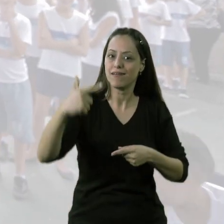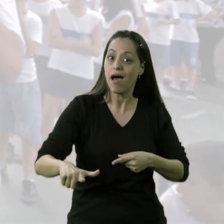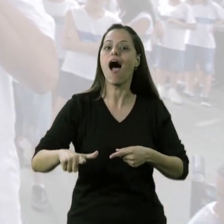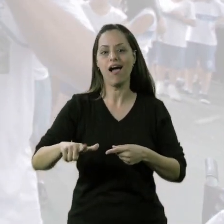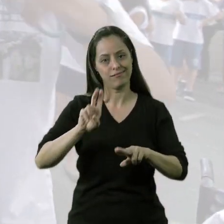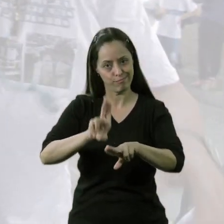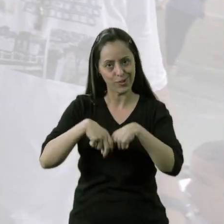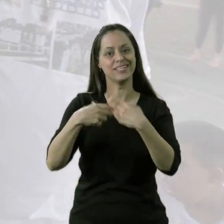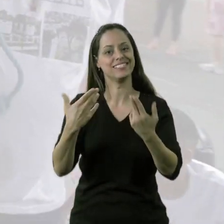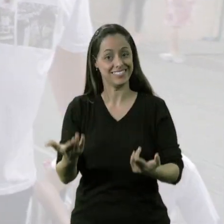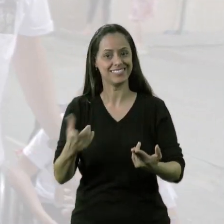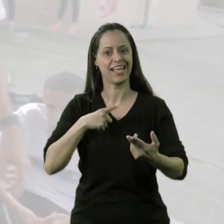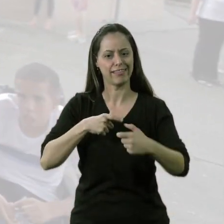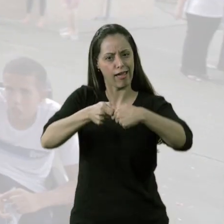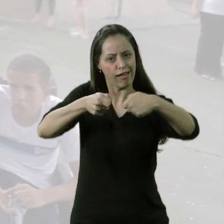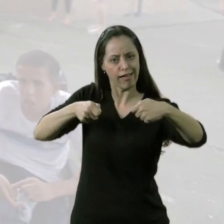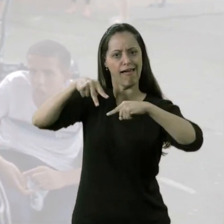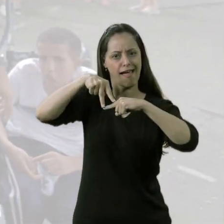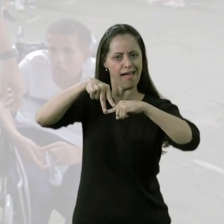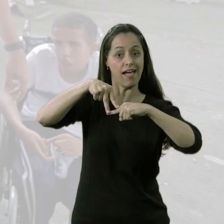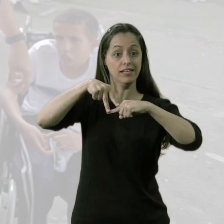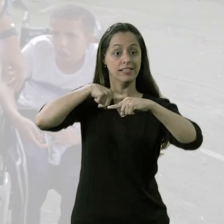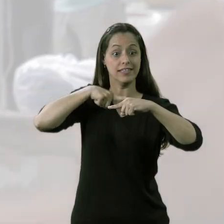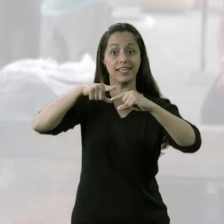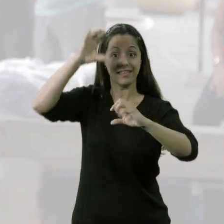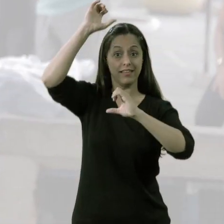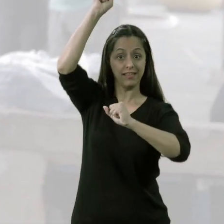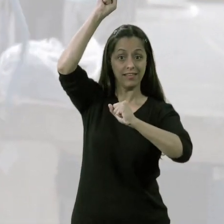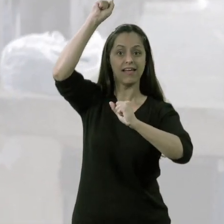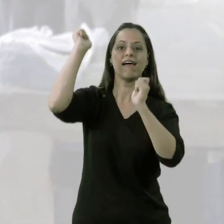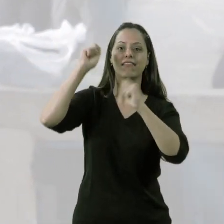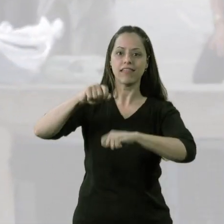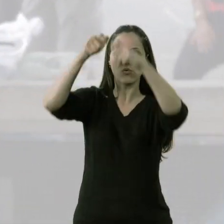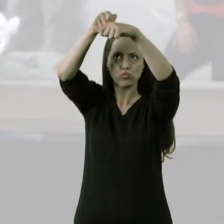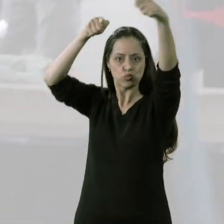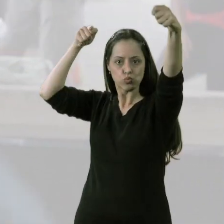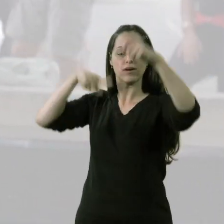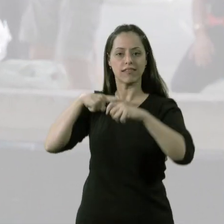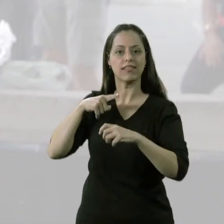E aí veio essa ideia da cordinha em cima, onde eles pudessem se sentir autônomos.